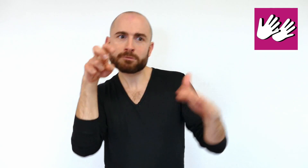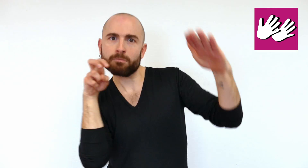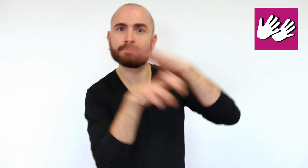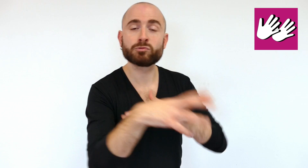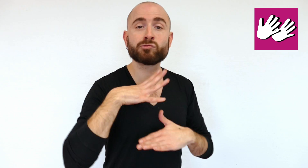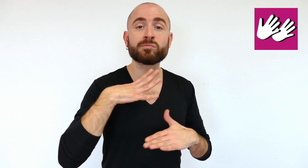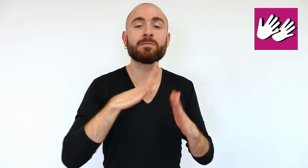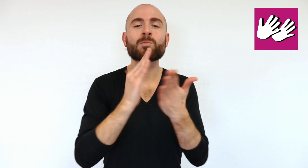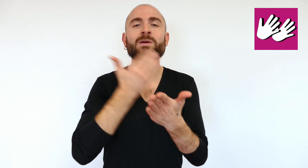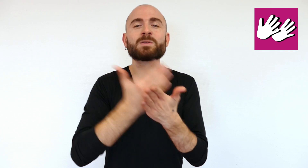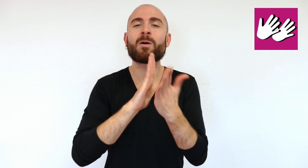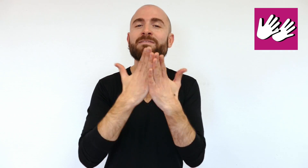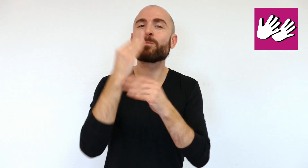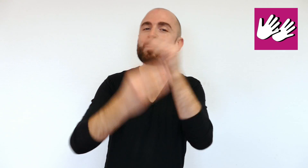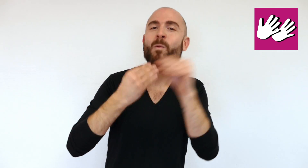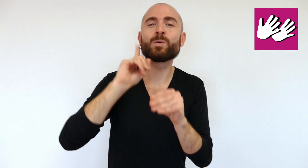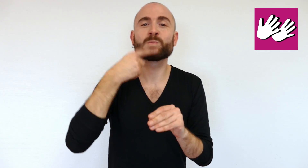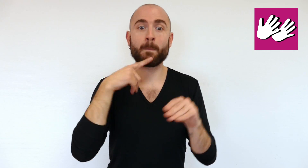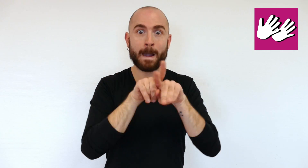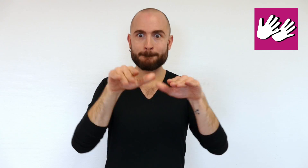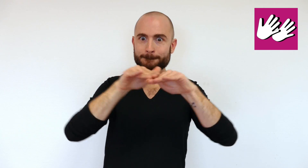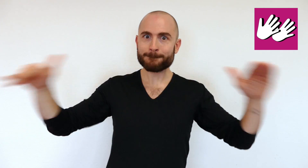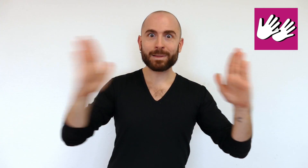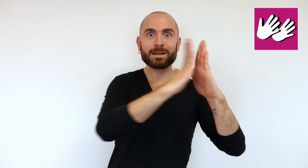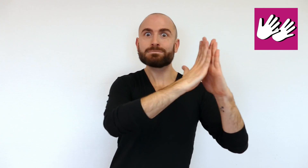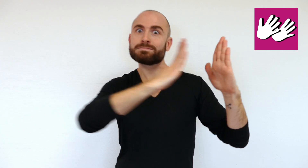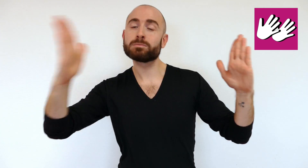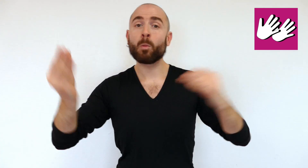les collections « Monde des Sourds » sont regroupées dans une même étagère